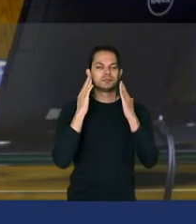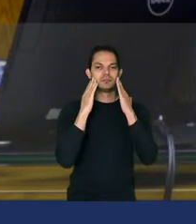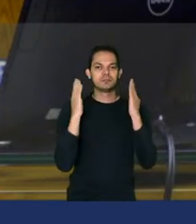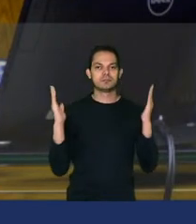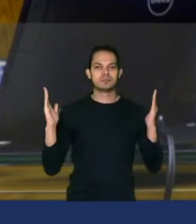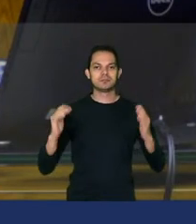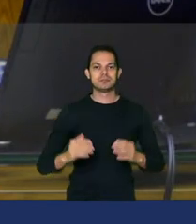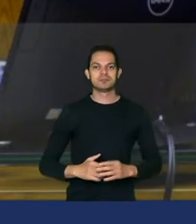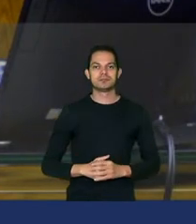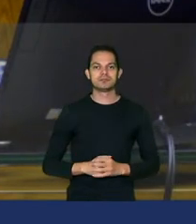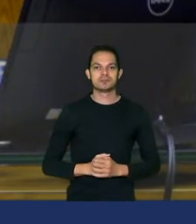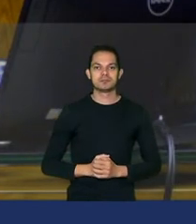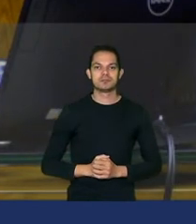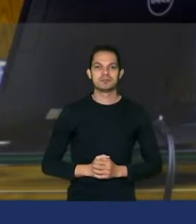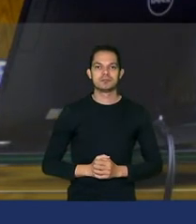DEPUTADO LEONARDO MONTEIRO, DO